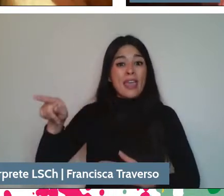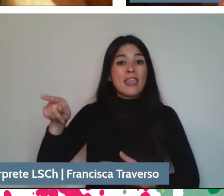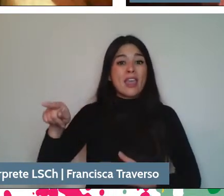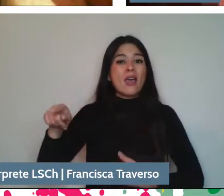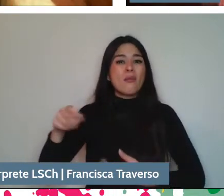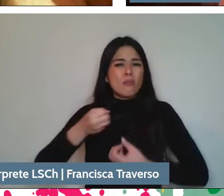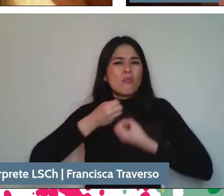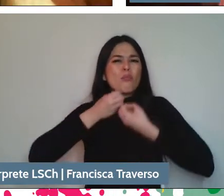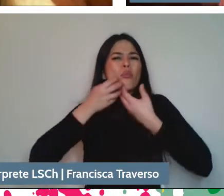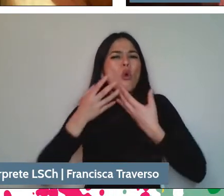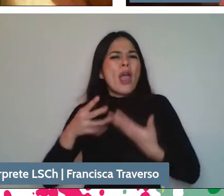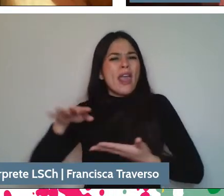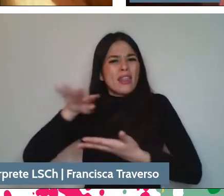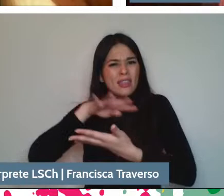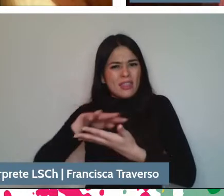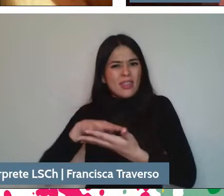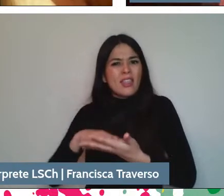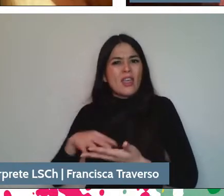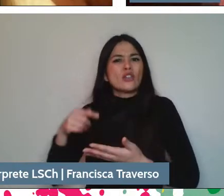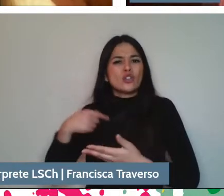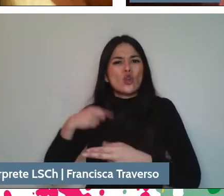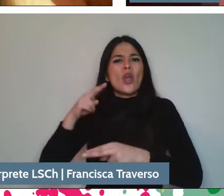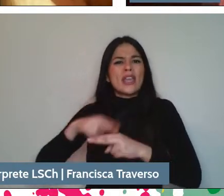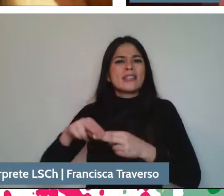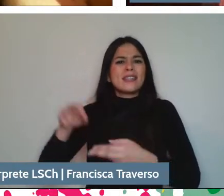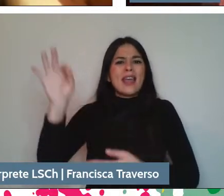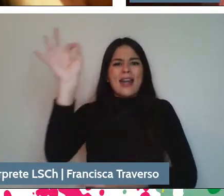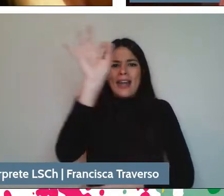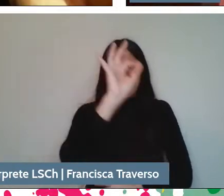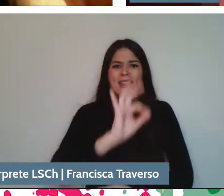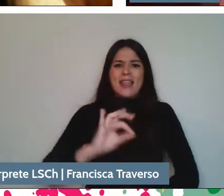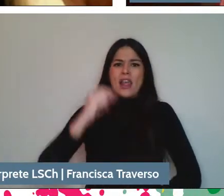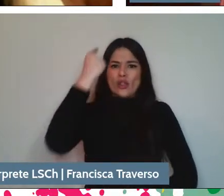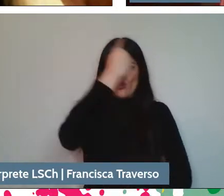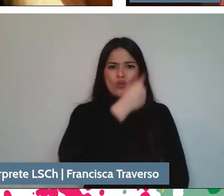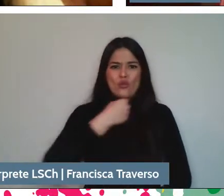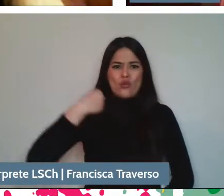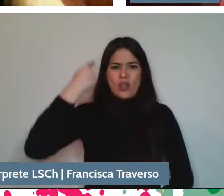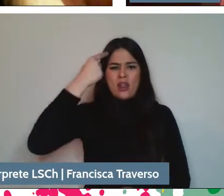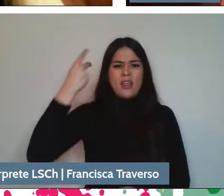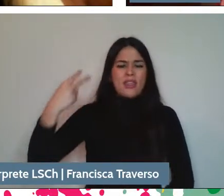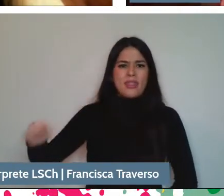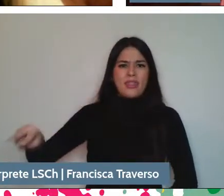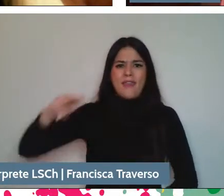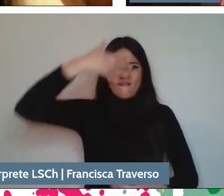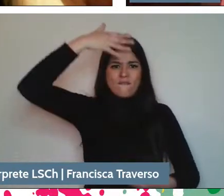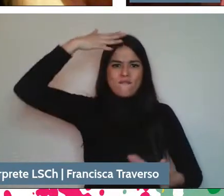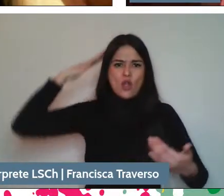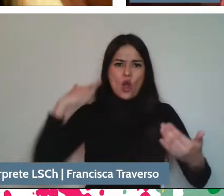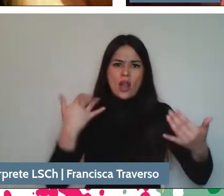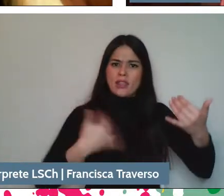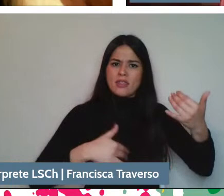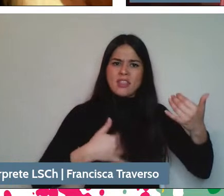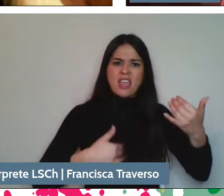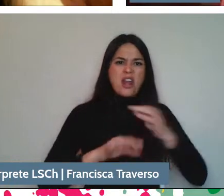Entonces, yo a ella le hice un retrato cuando vivía en Londres. Ese retrato nunca fue valorado ni apreciado en Chile.